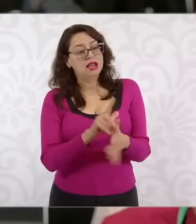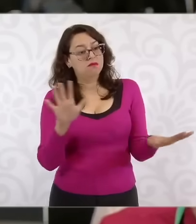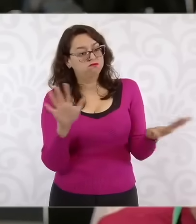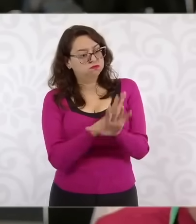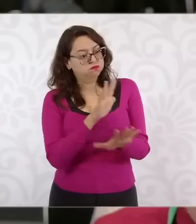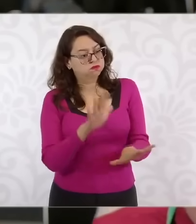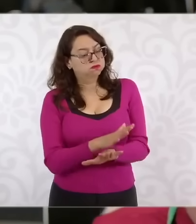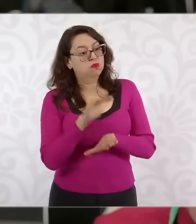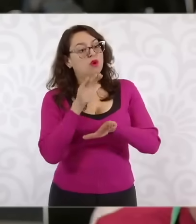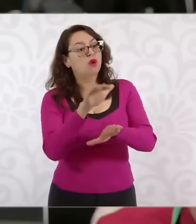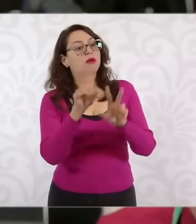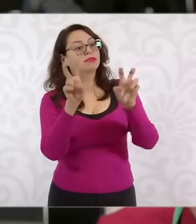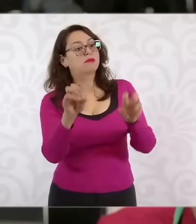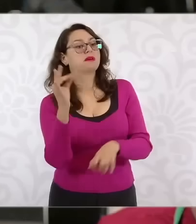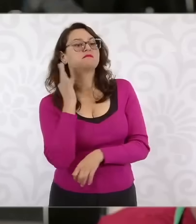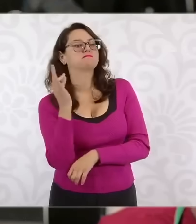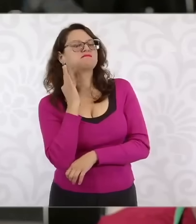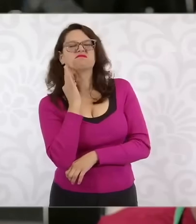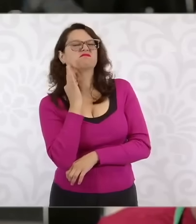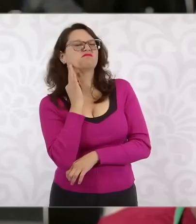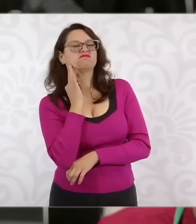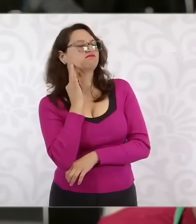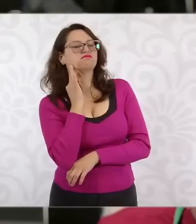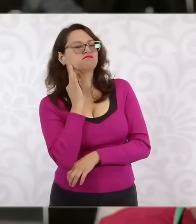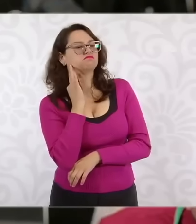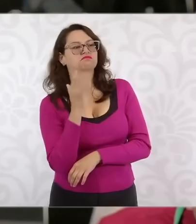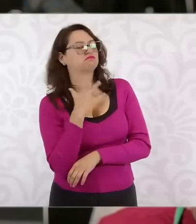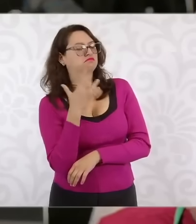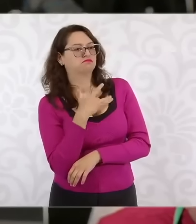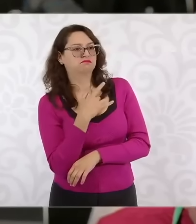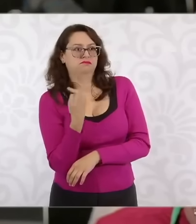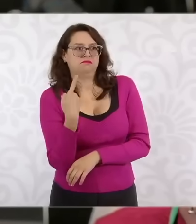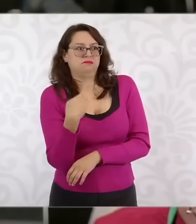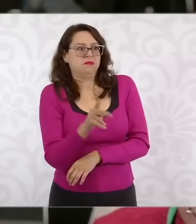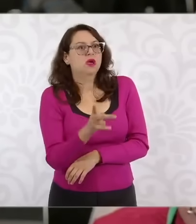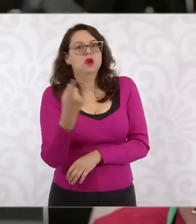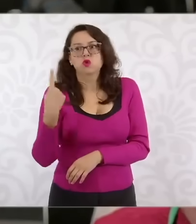E pero eh lo que nosotros hemos observado con entrevistas con especialistas en seguridad es